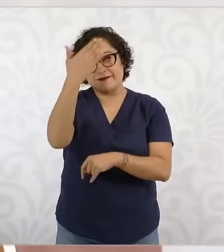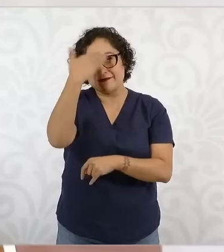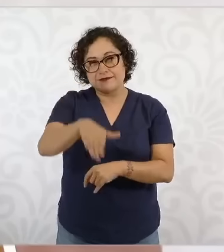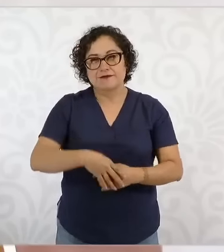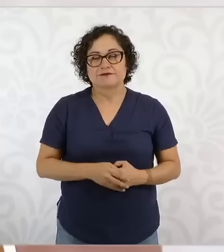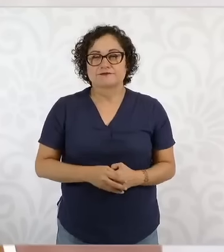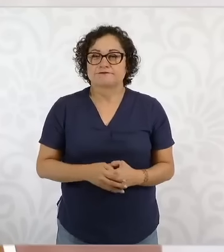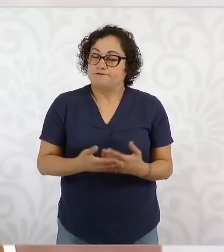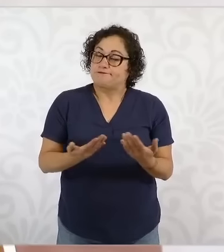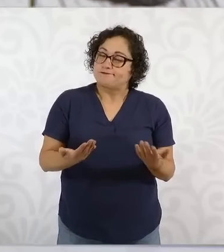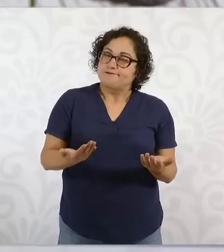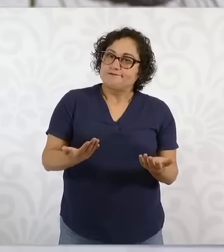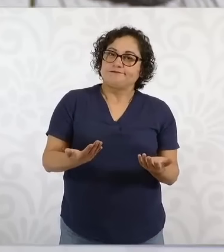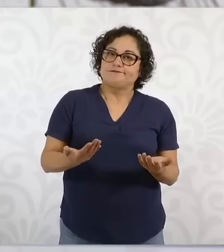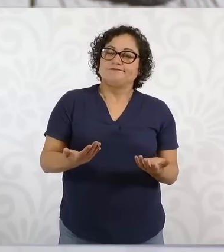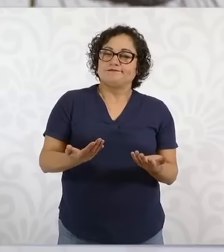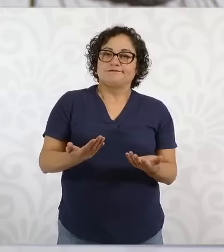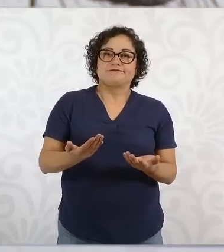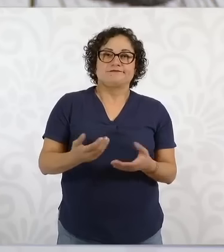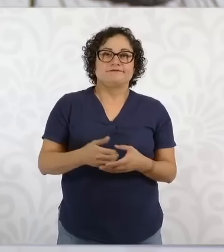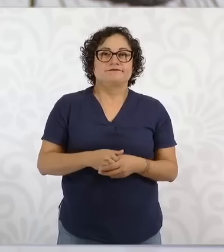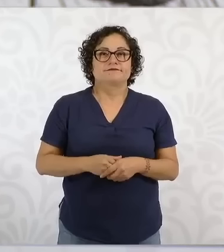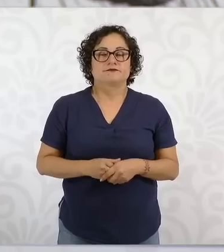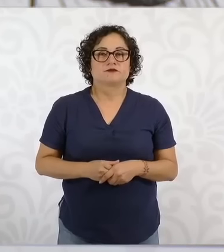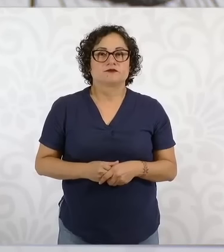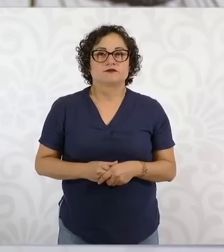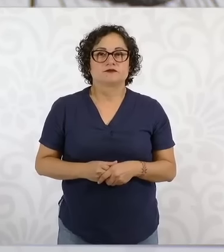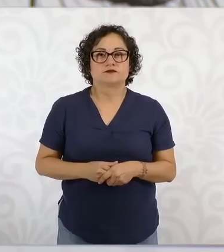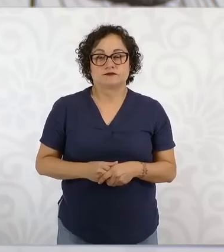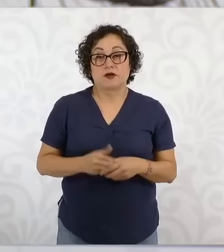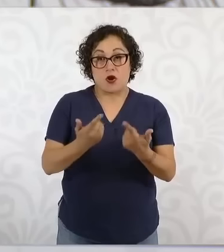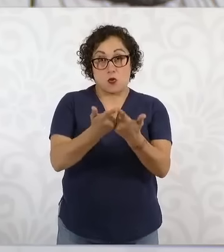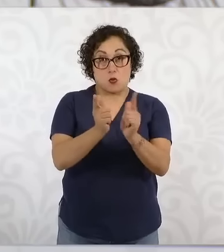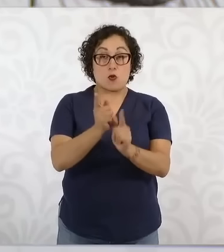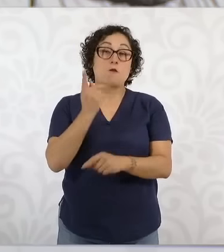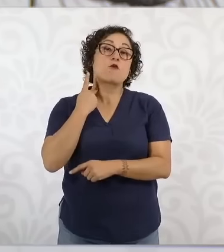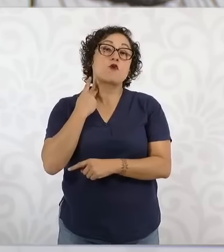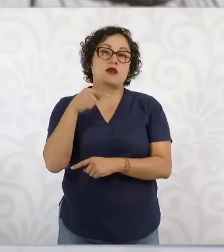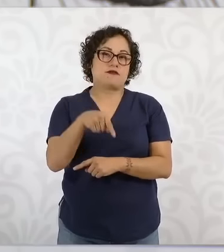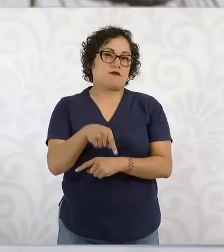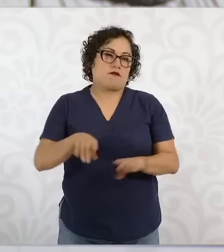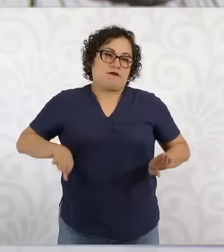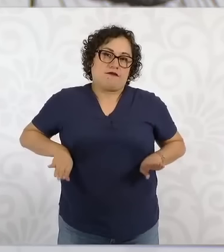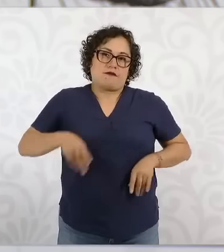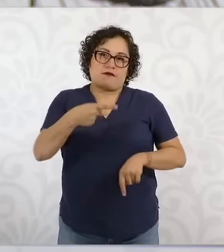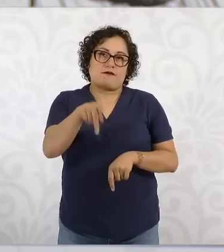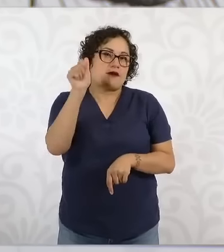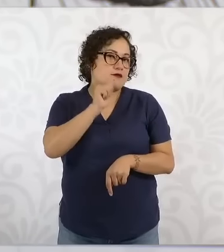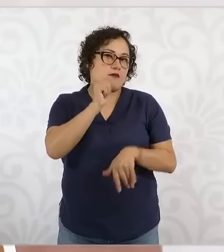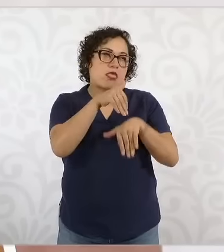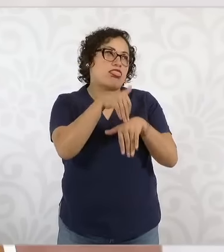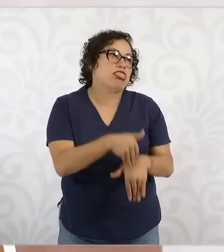pero sí hay una actitud de ese partido político de mayor subordinación. Bueno, tanto que es así que